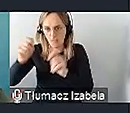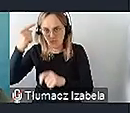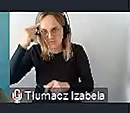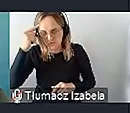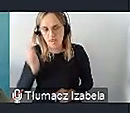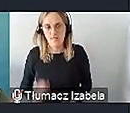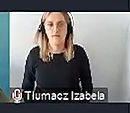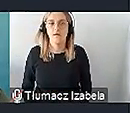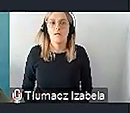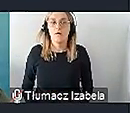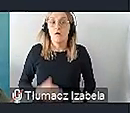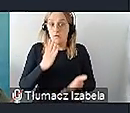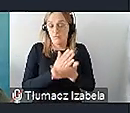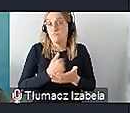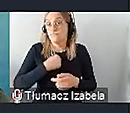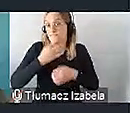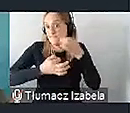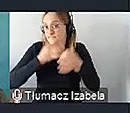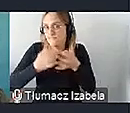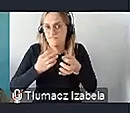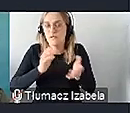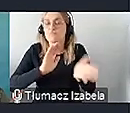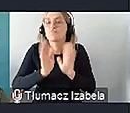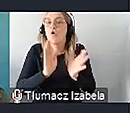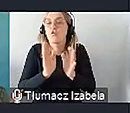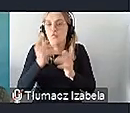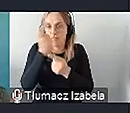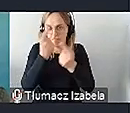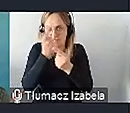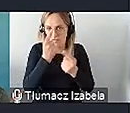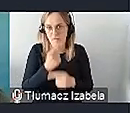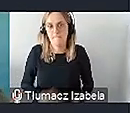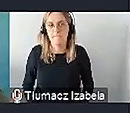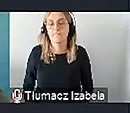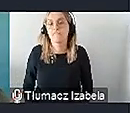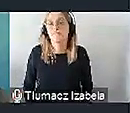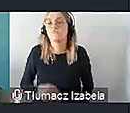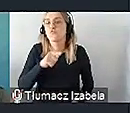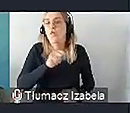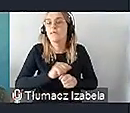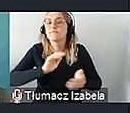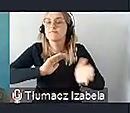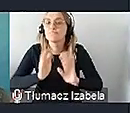Omówiliśmy sobie na paru przykładach, że myślenie wizualne to kwestia sposobu myślenia